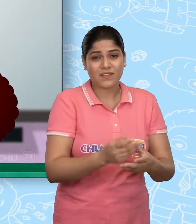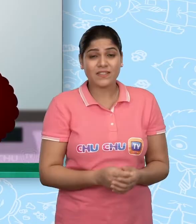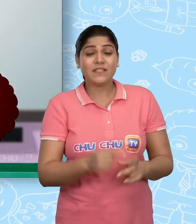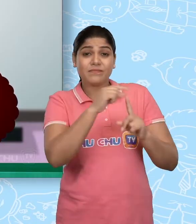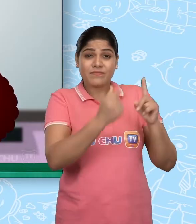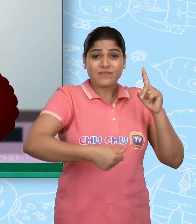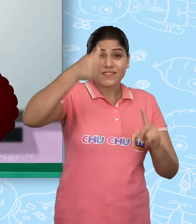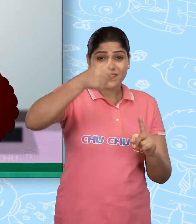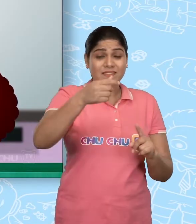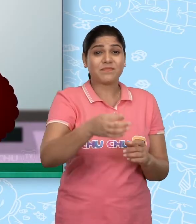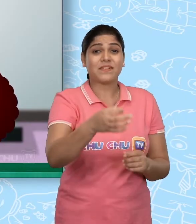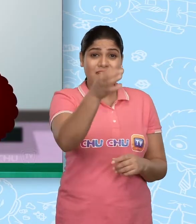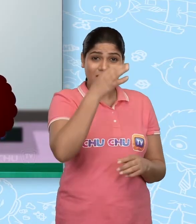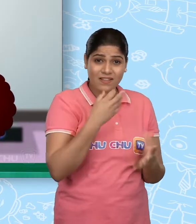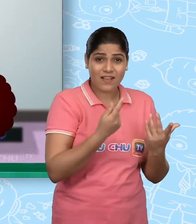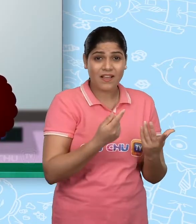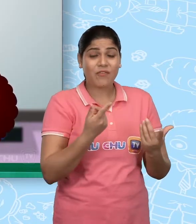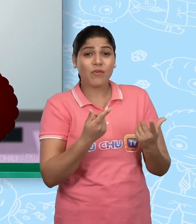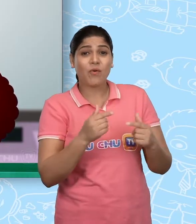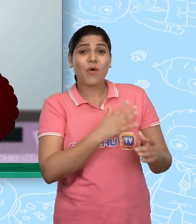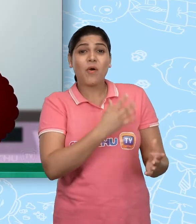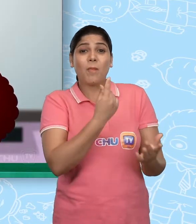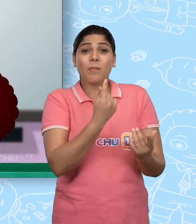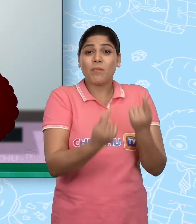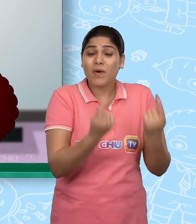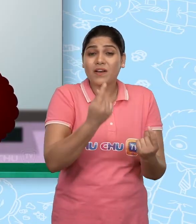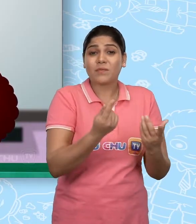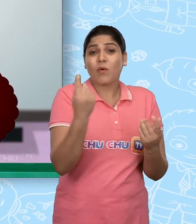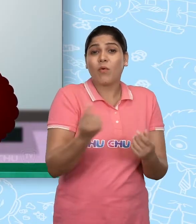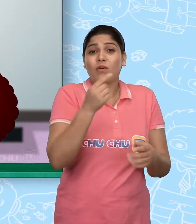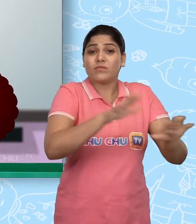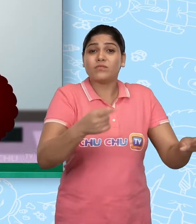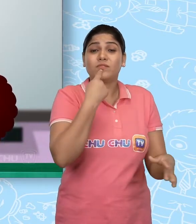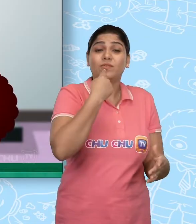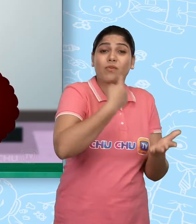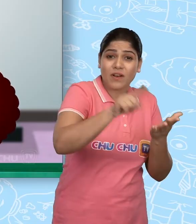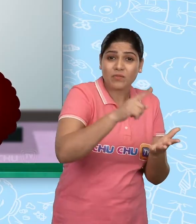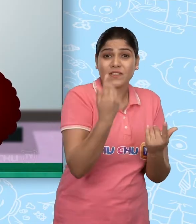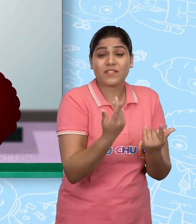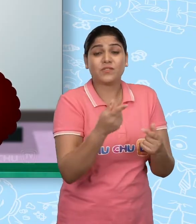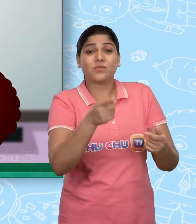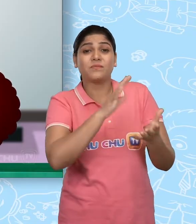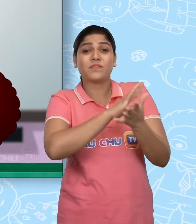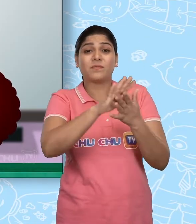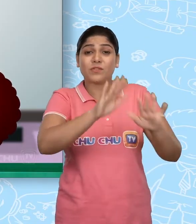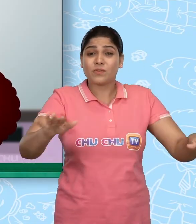Principal ने कहा है कि वो बगीचे में उन्ही बच्चो को आने देेंगे जिन बच्चो ने अपना homework पूरा किया हो।